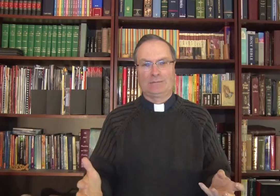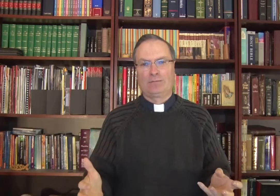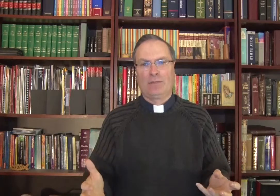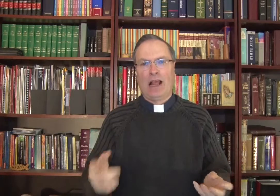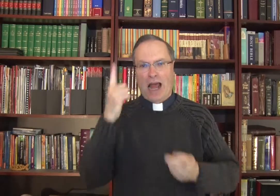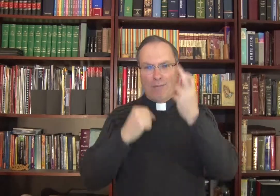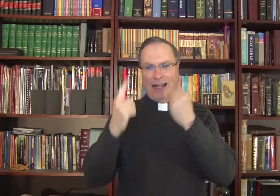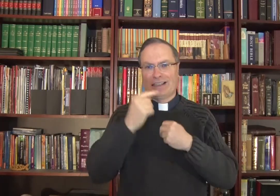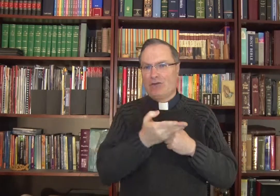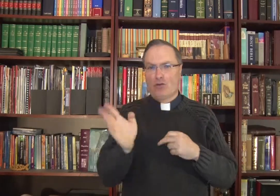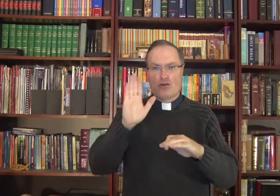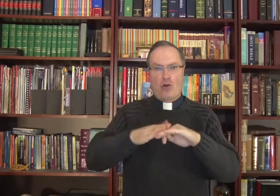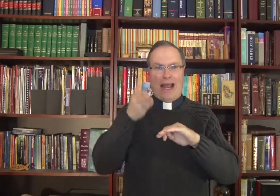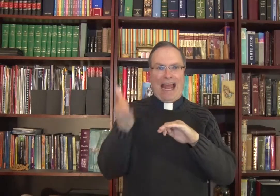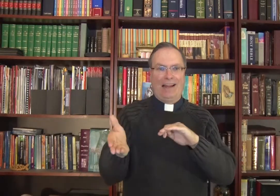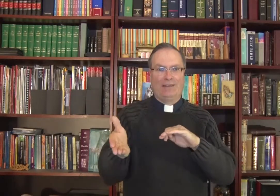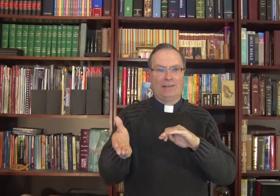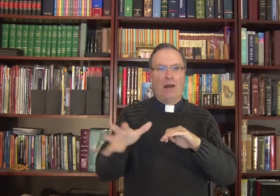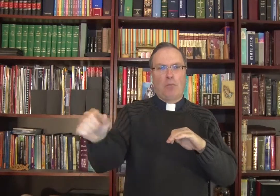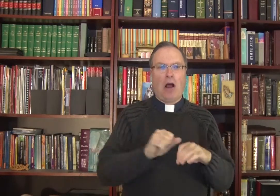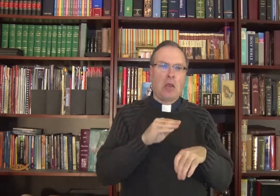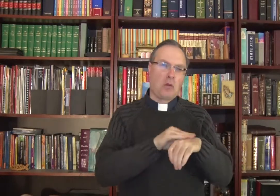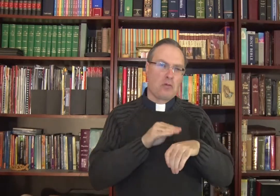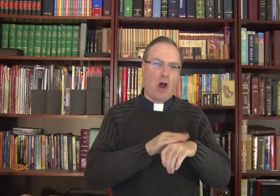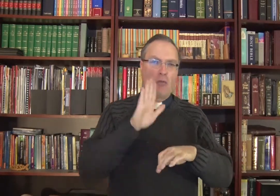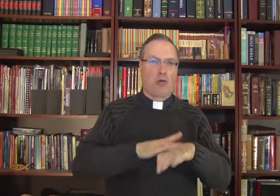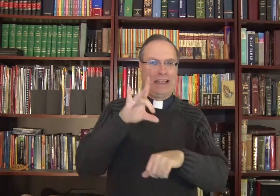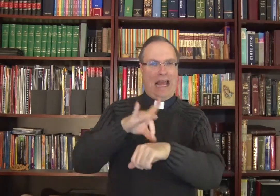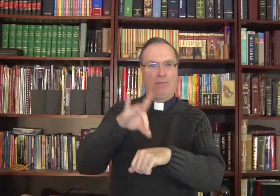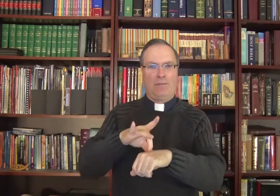Lamentez-vous sur elle, prenez du baume pour sa plaie: